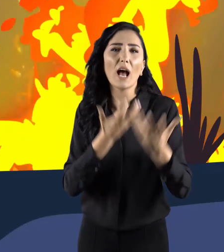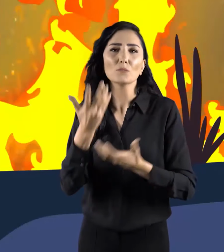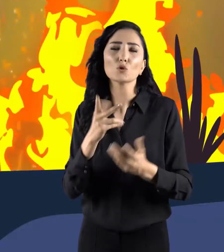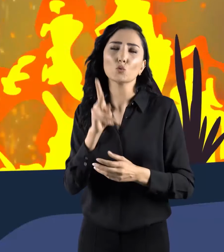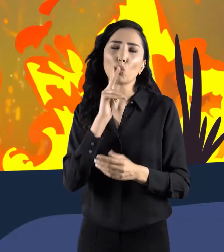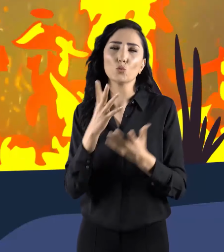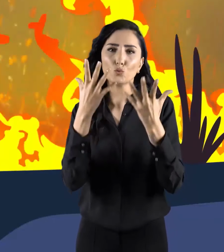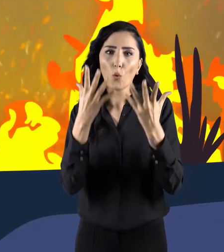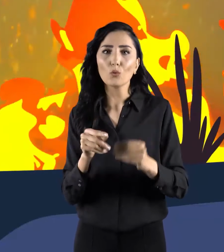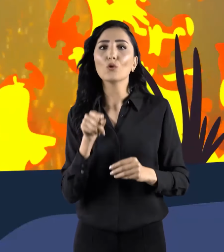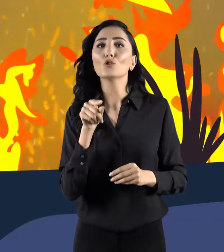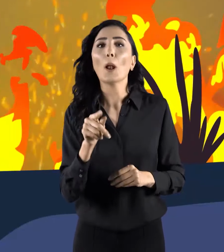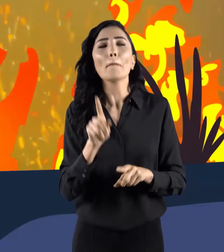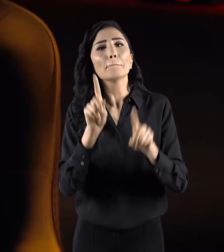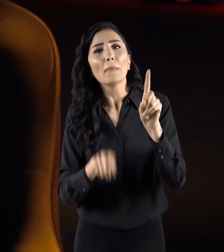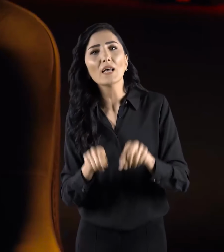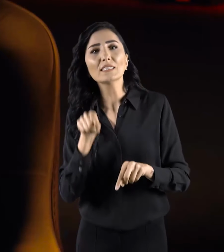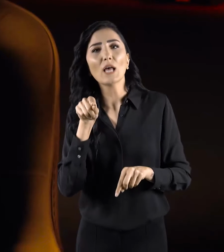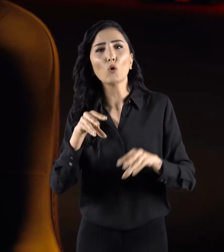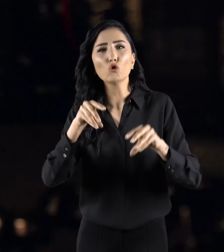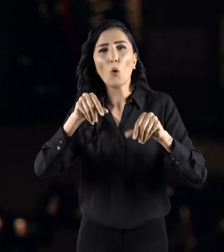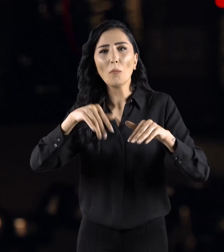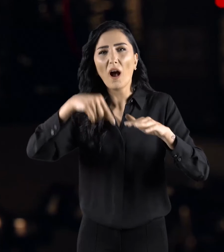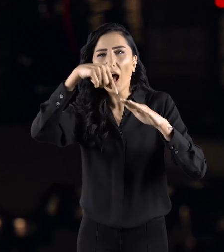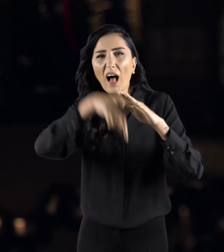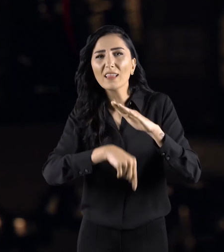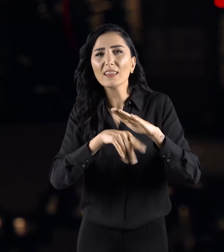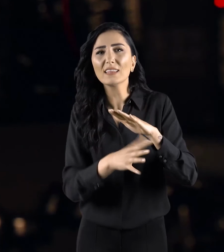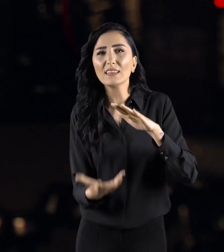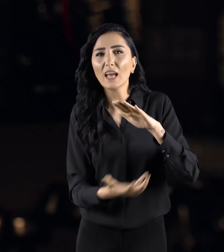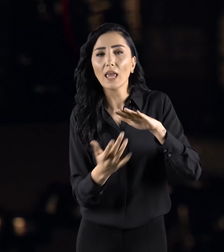yanması sonucu meydana geliyor. Bazen bu toprak altındaki yangın, üste de